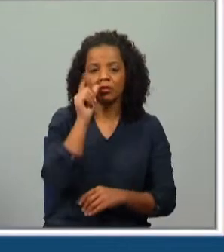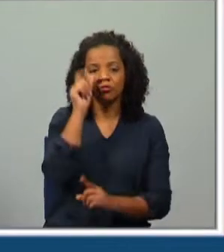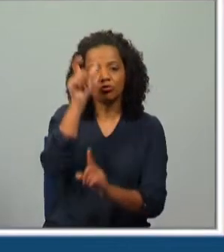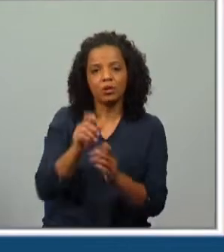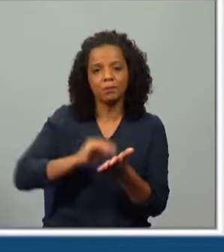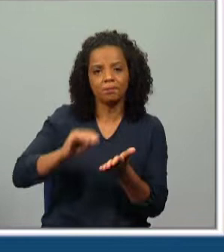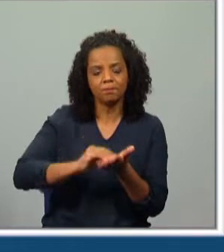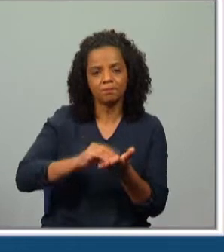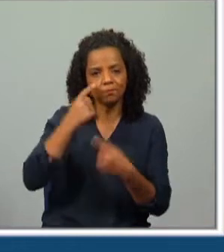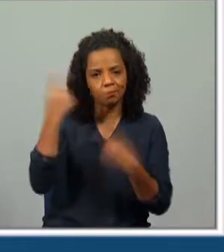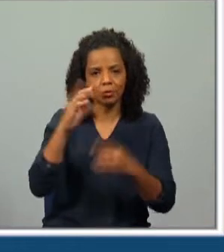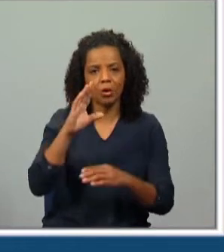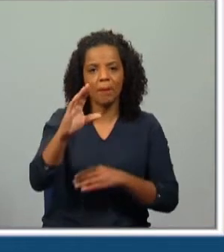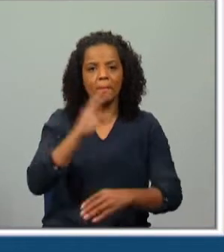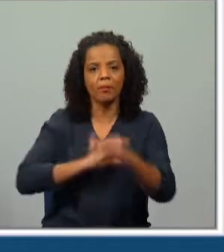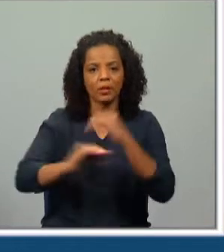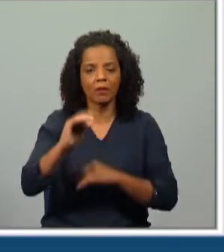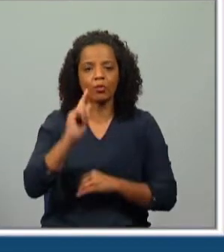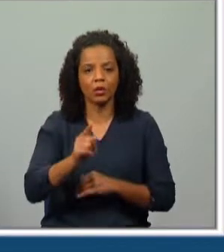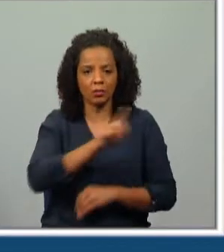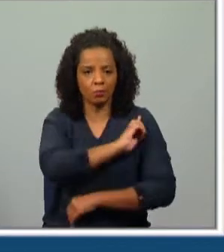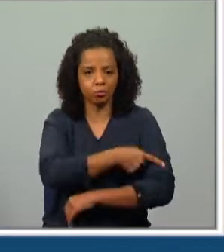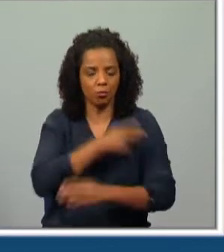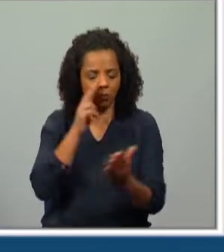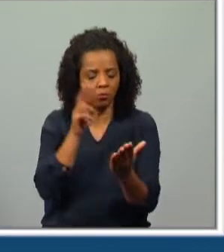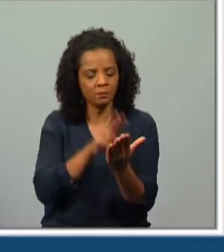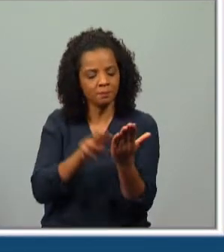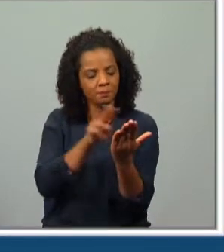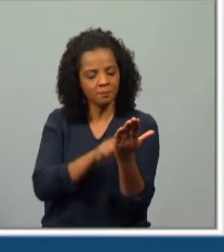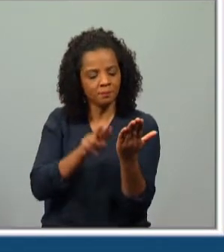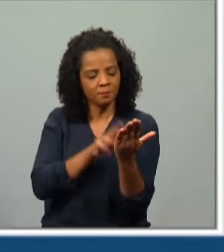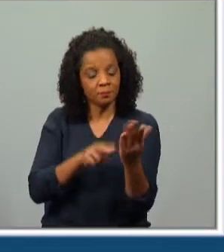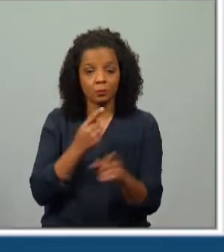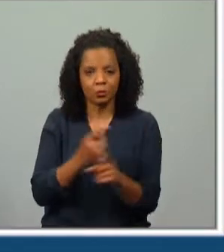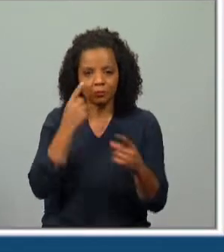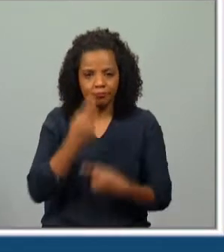apresenta metaforicamente o poder da Leitura Portanto ele mostra como através 隱喻地展現了力量閱讀 因此，他展示瞭如何通過